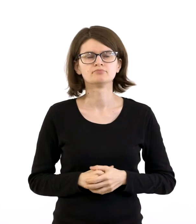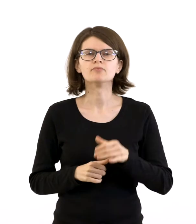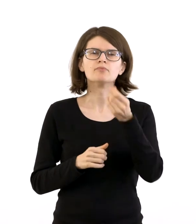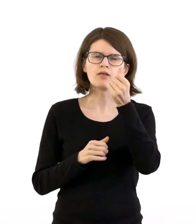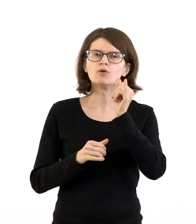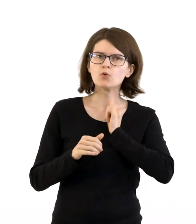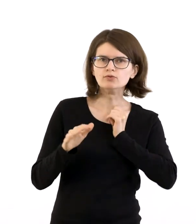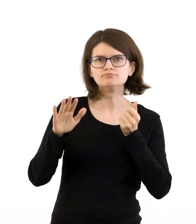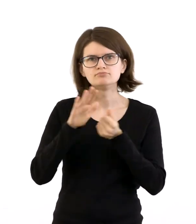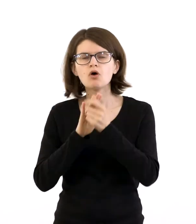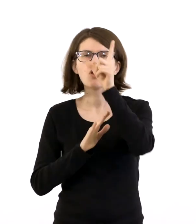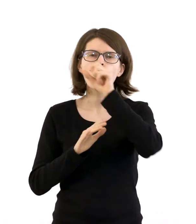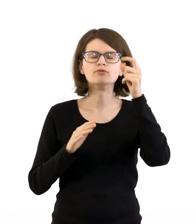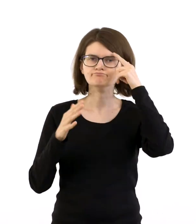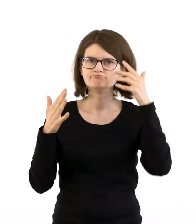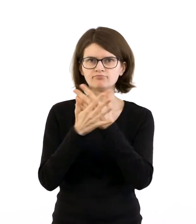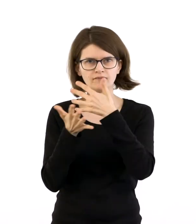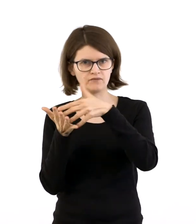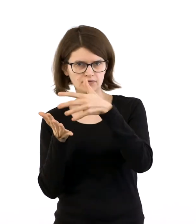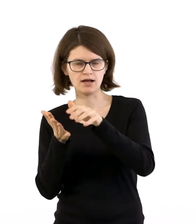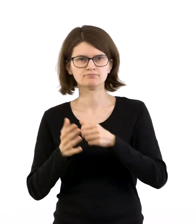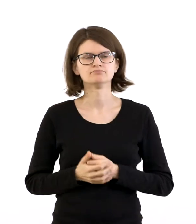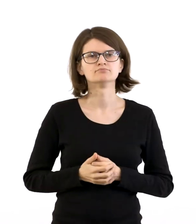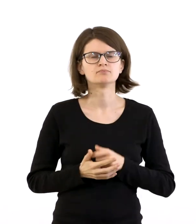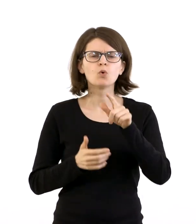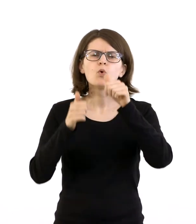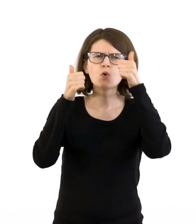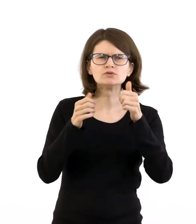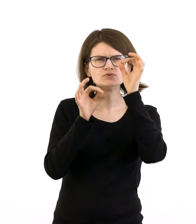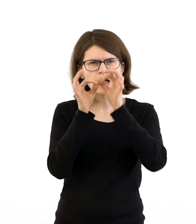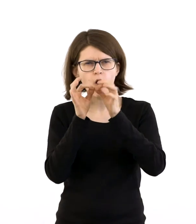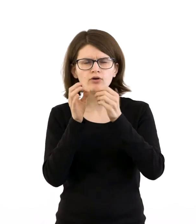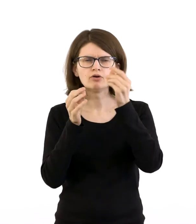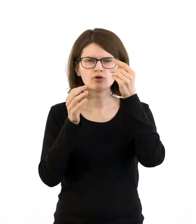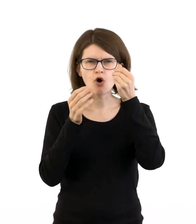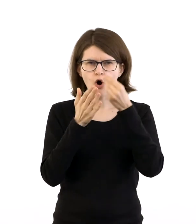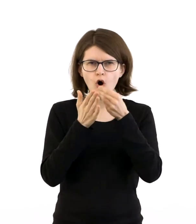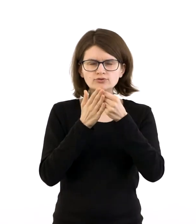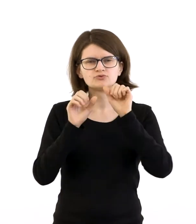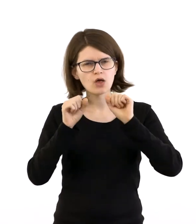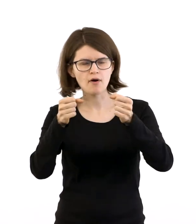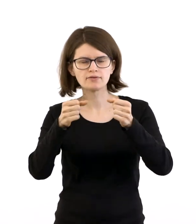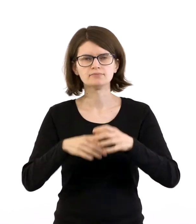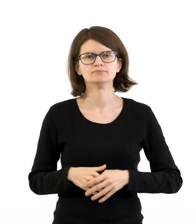pozostawcie miejsce w budżecie na nieprzewidziane wydatki, ustalcie koszty poszczególnych działań.